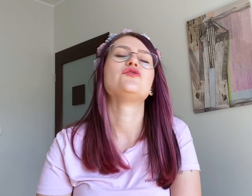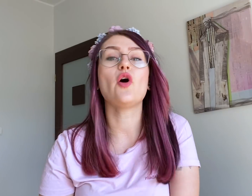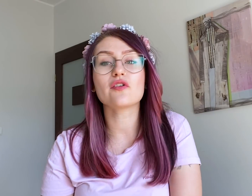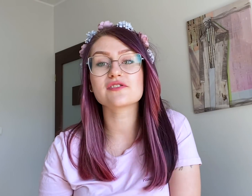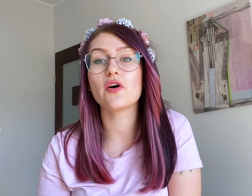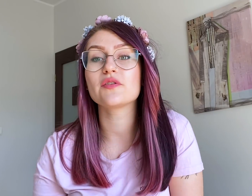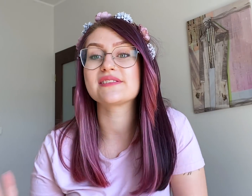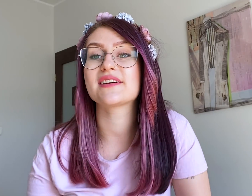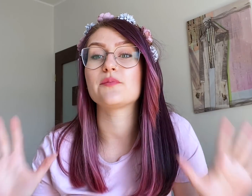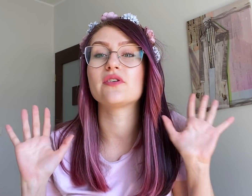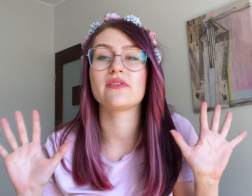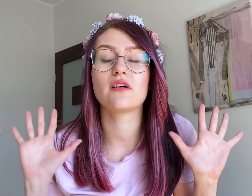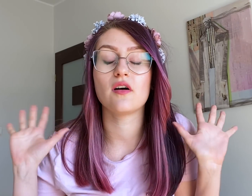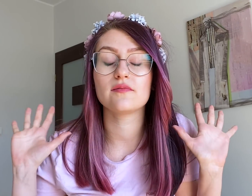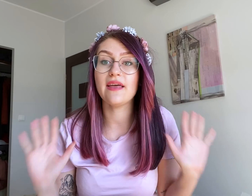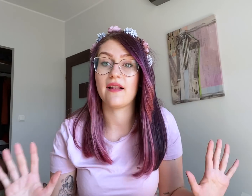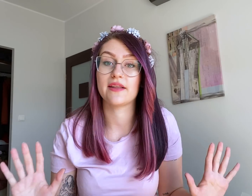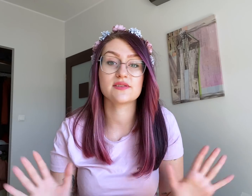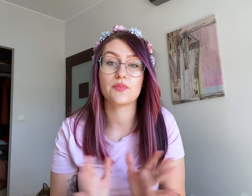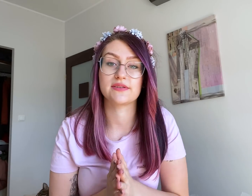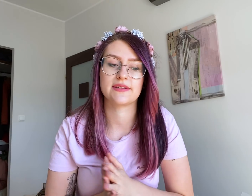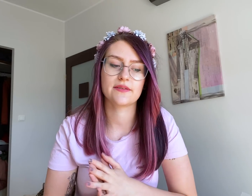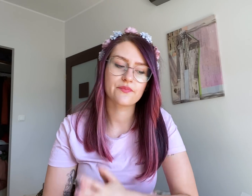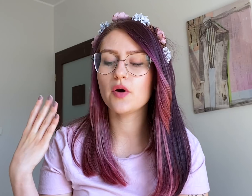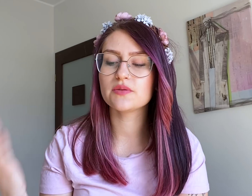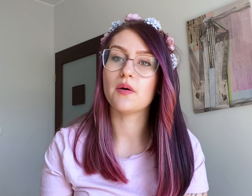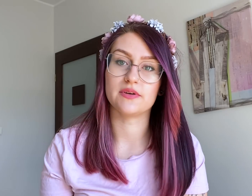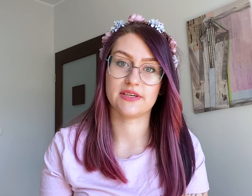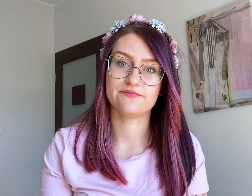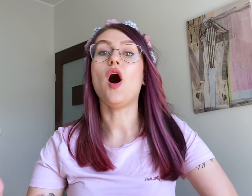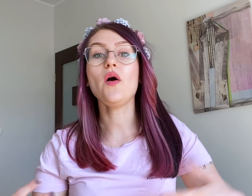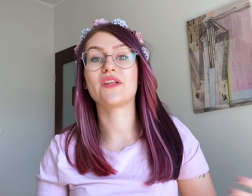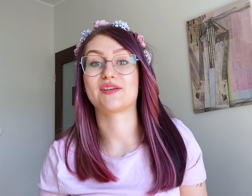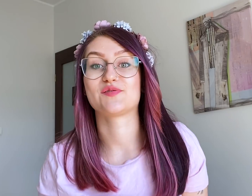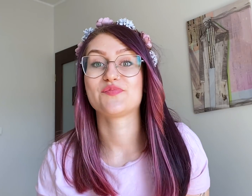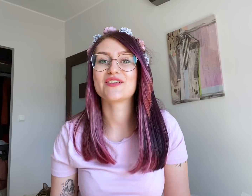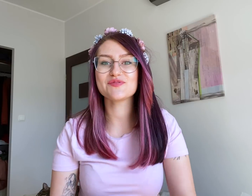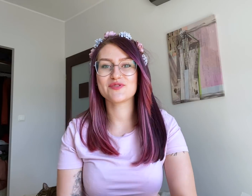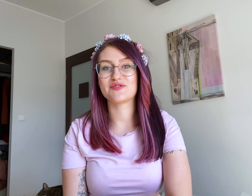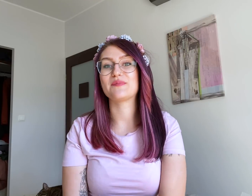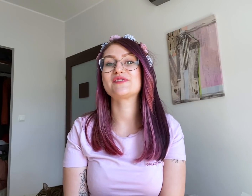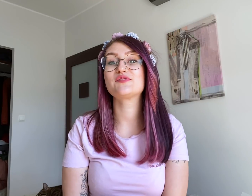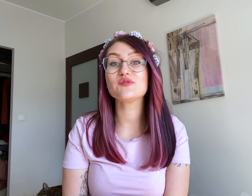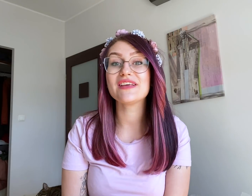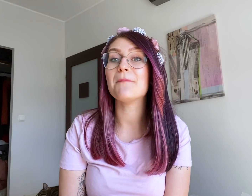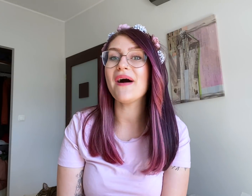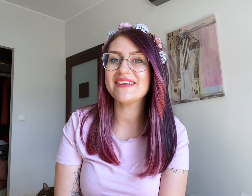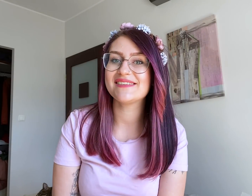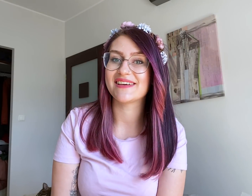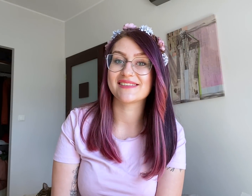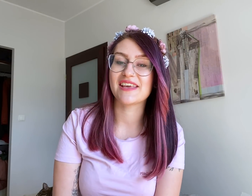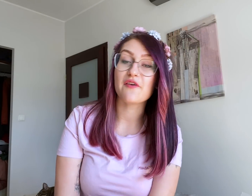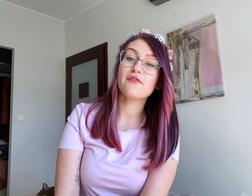Do rozwoju języka migowego idealny, 100%. Po tym obozie od razu rozpoczęłam studia magisterskie